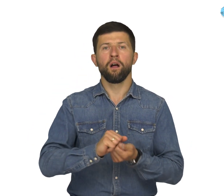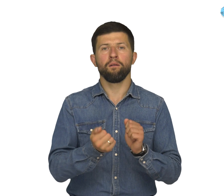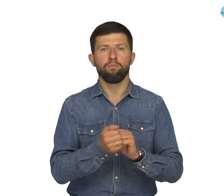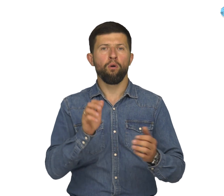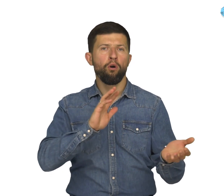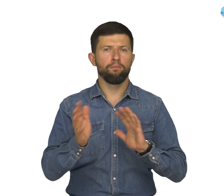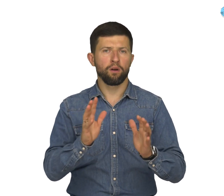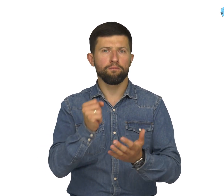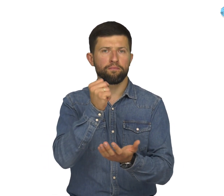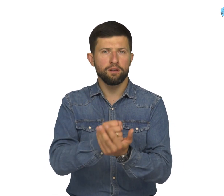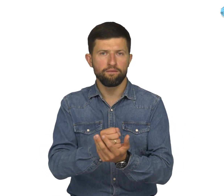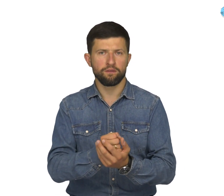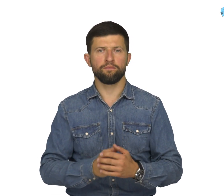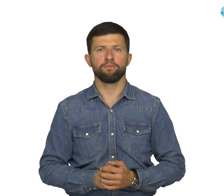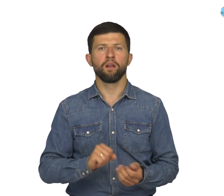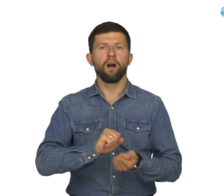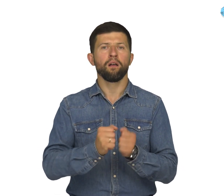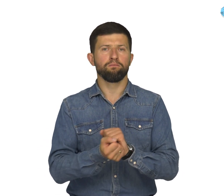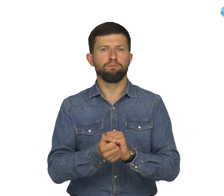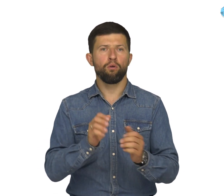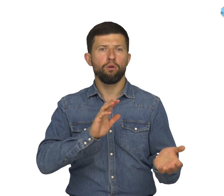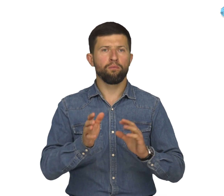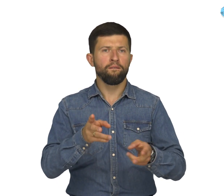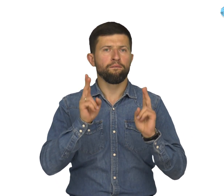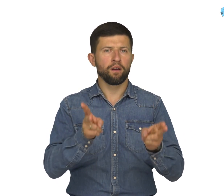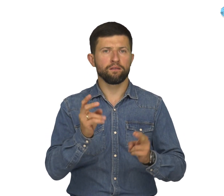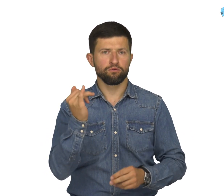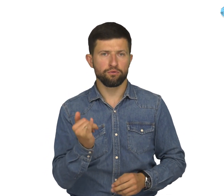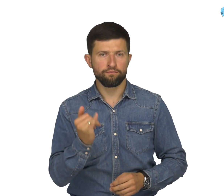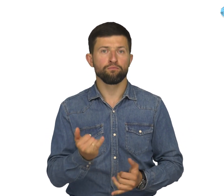opiekunowi prawnemu albo opiekunowi faktycznemu dziecka,